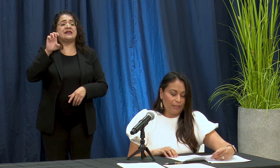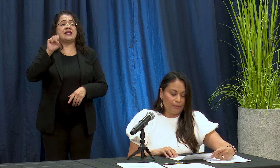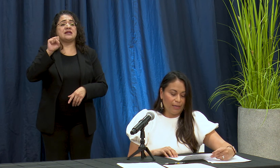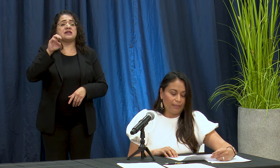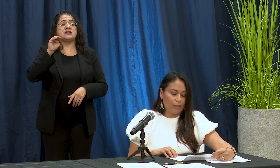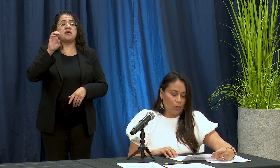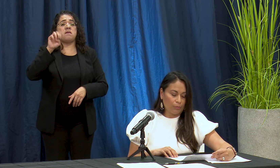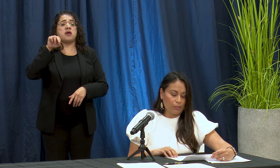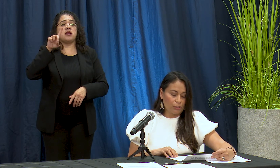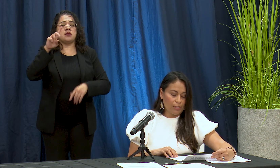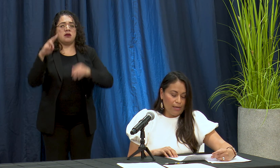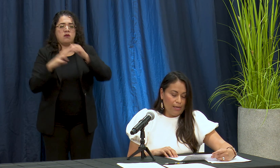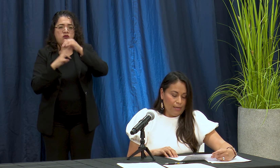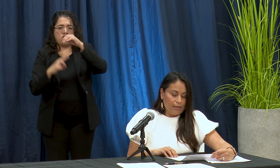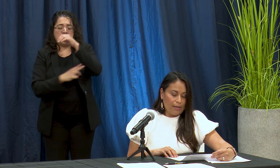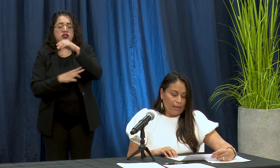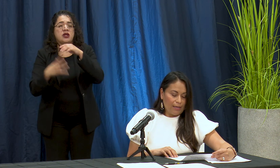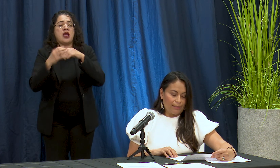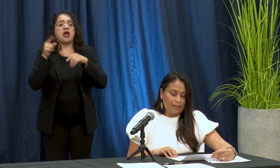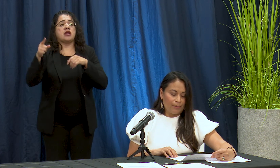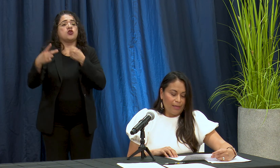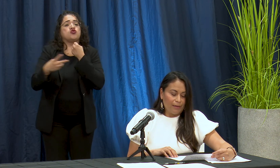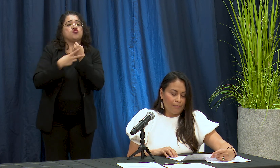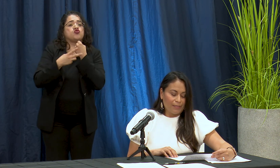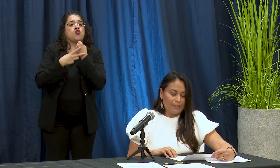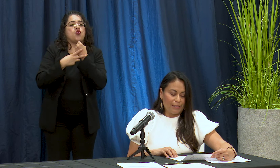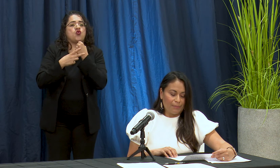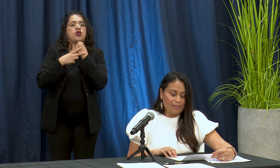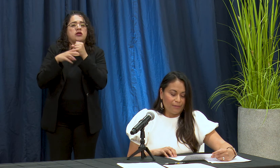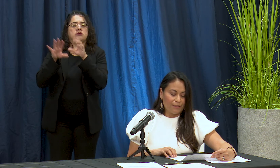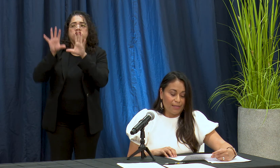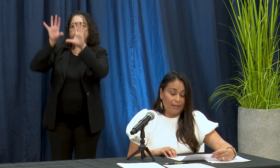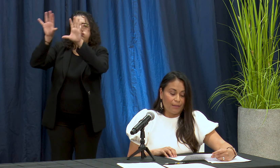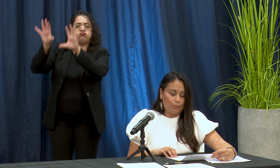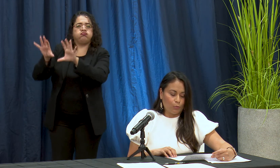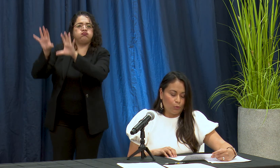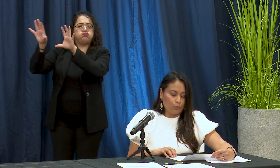terminal del language la terminal passerelle massive an sada del mundo